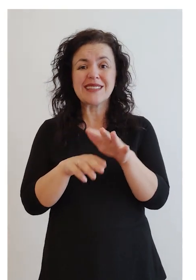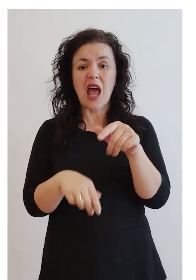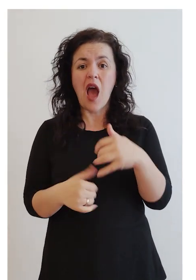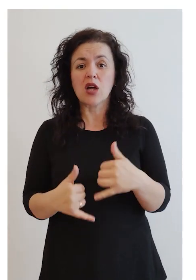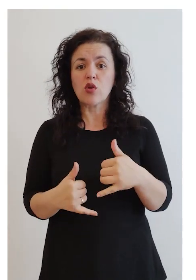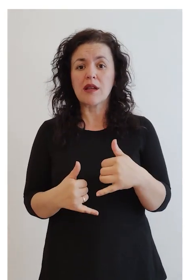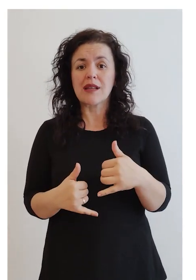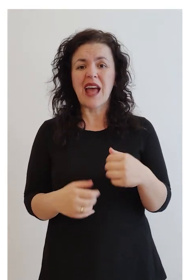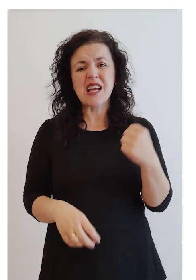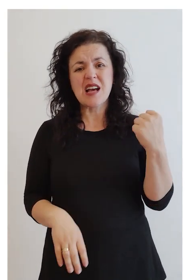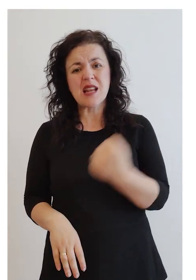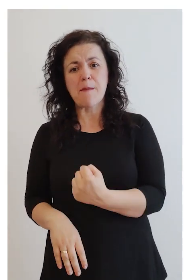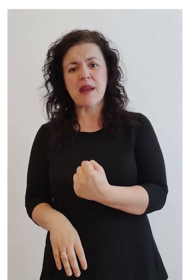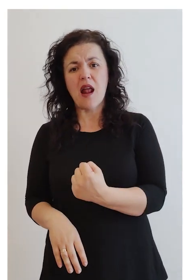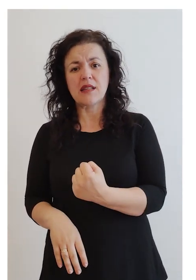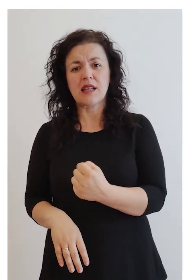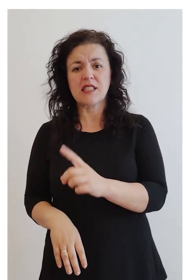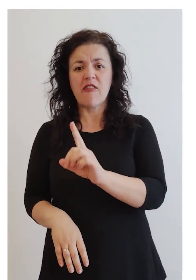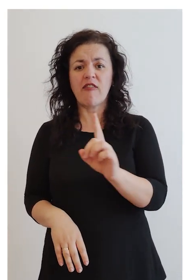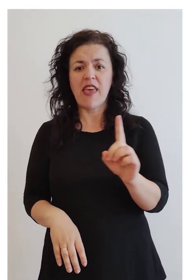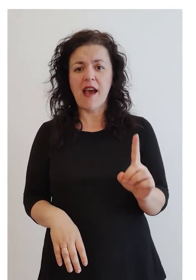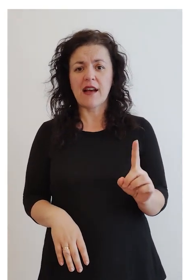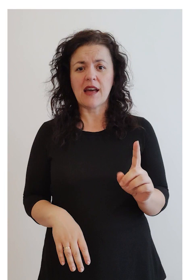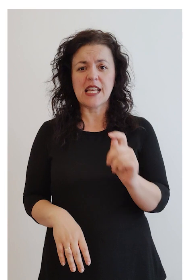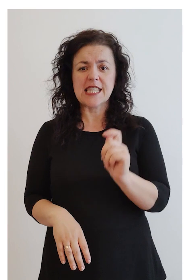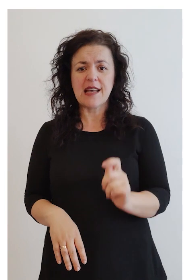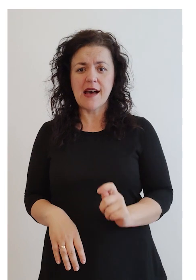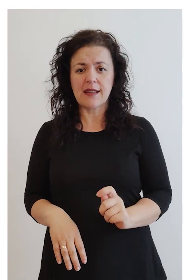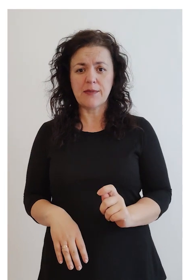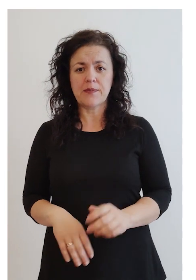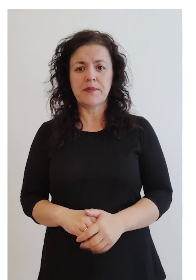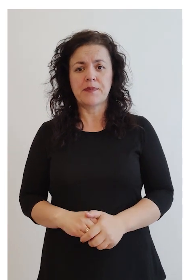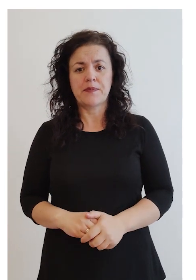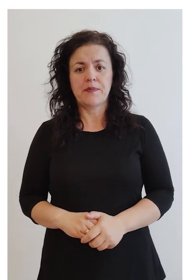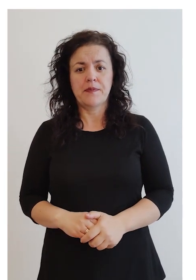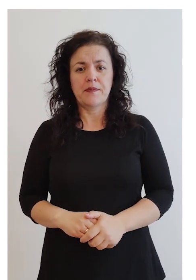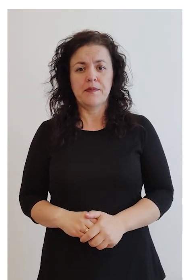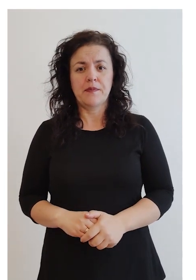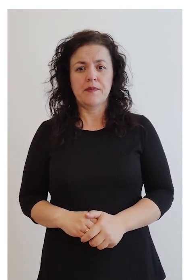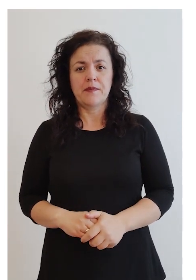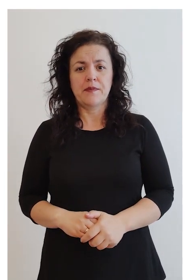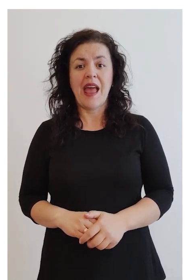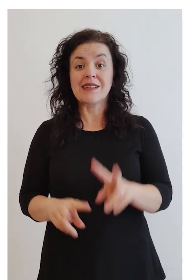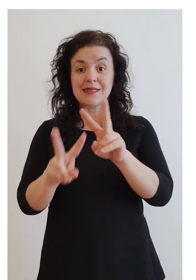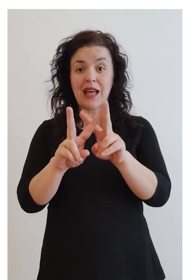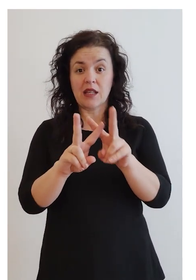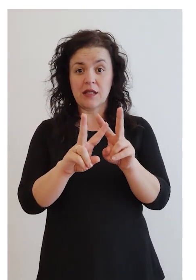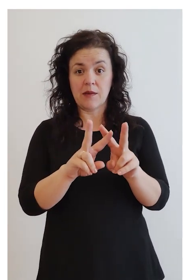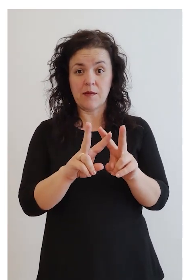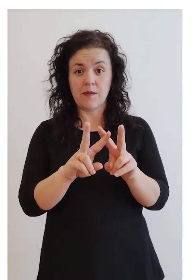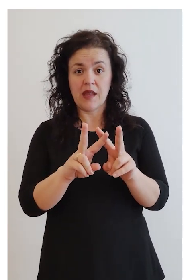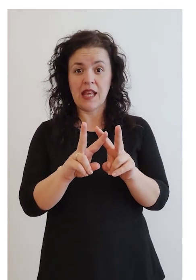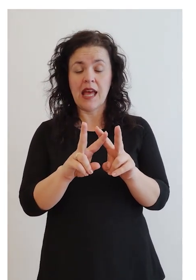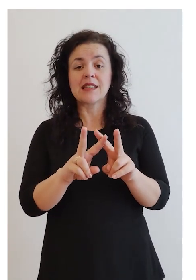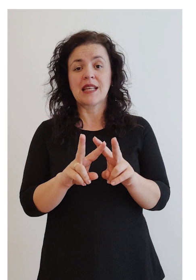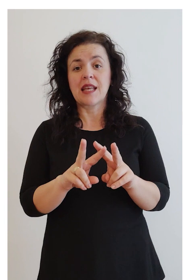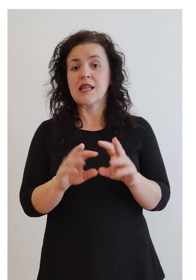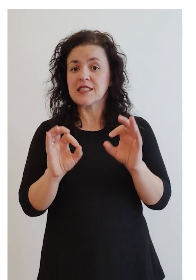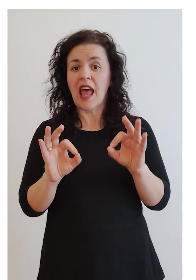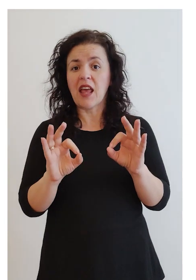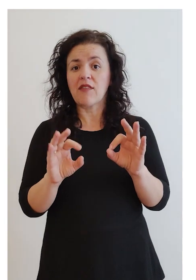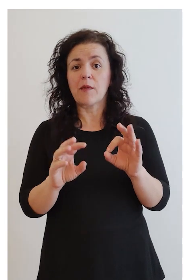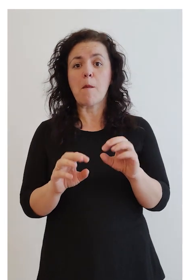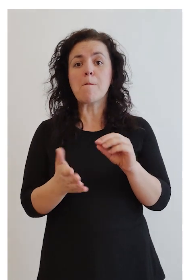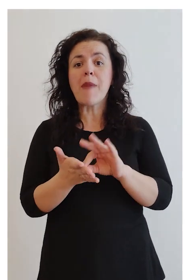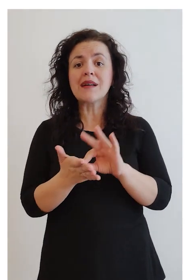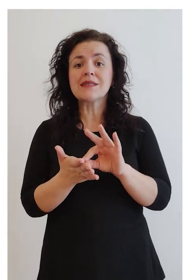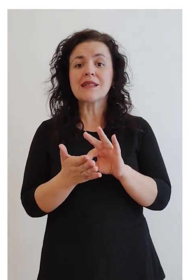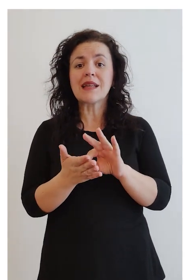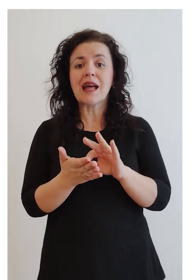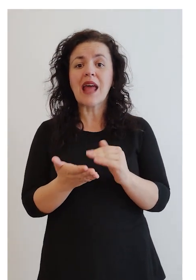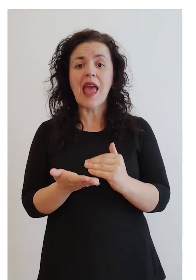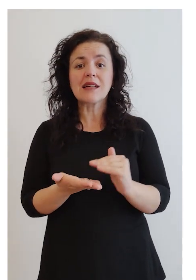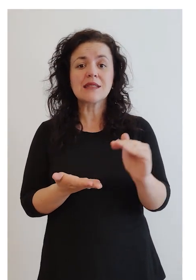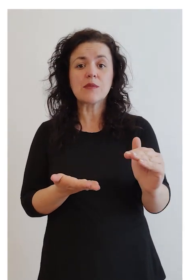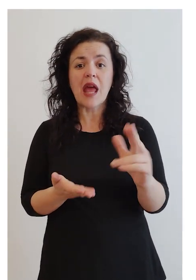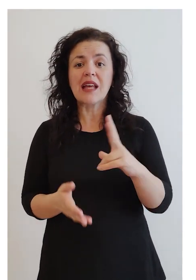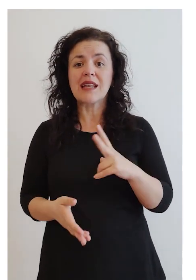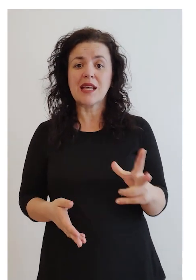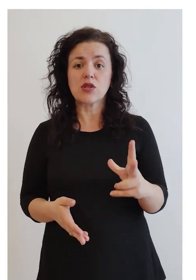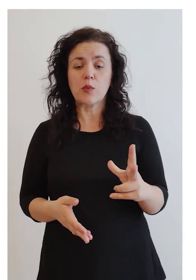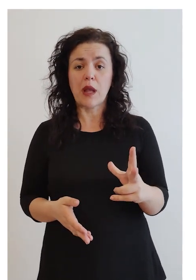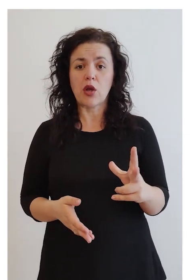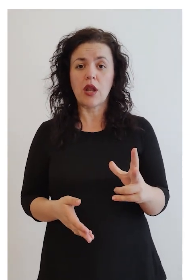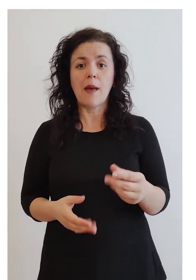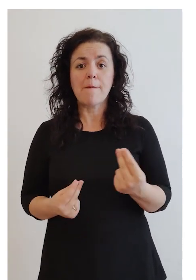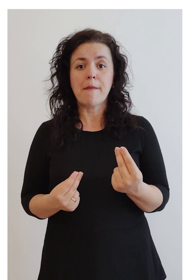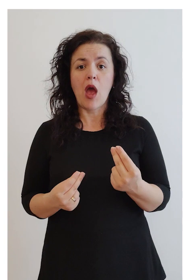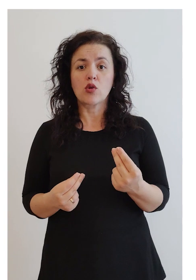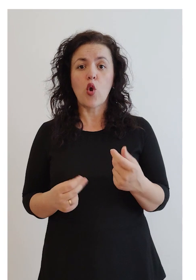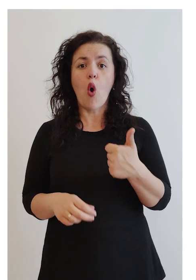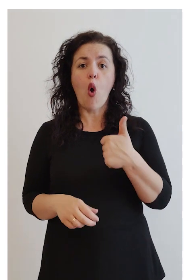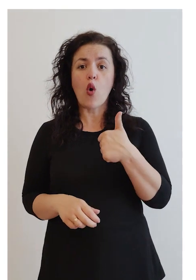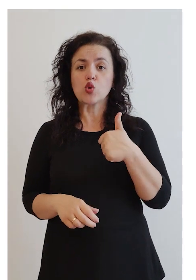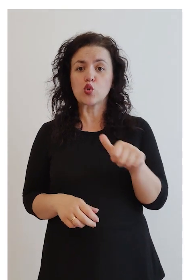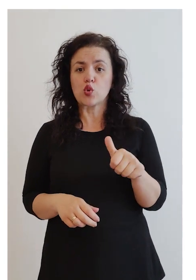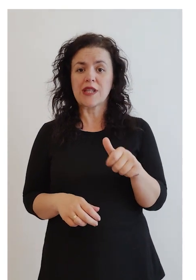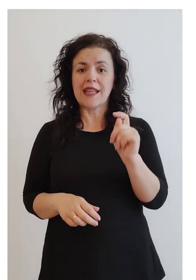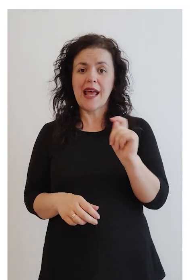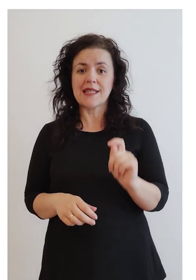Site-ul CitySafe oferă o bază de date extinsă de riscuri și pericole pentru peste 100 de țări și orașe din lume, precum și un clasament global și regional al pericolelor.